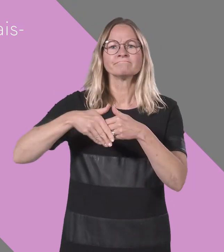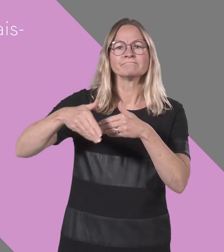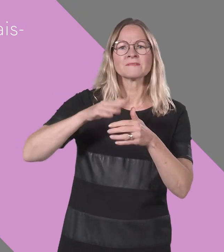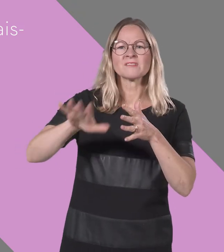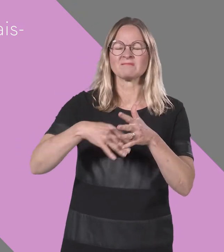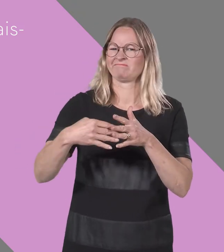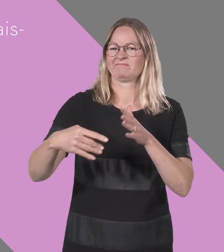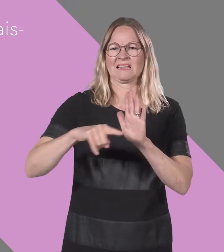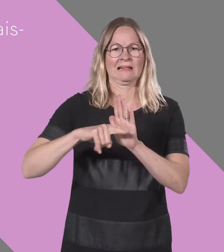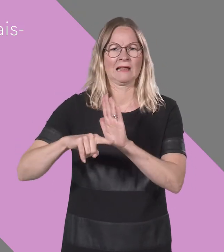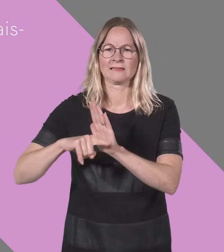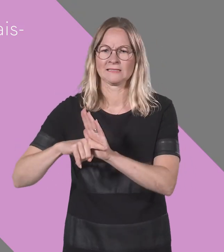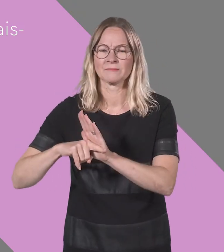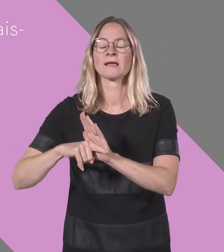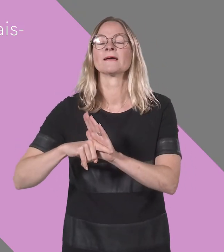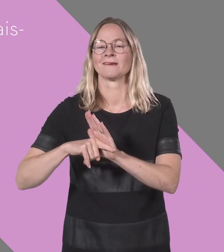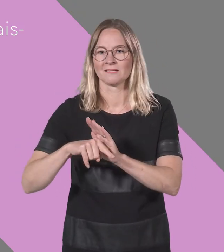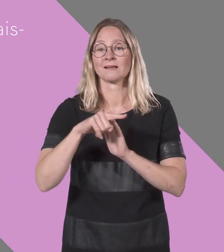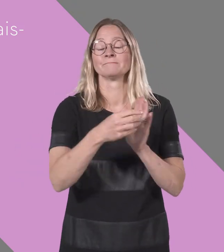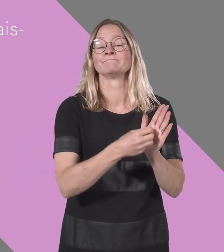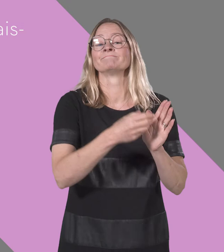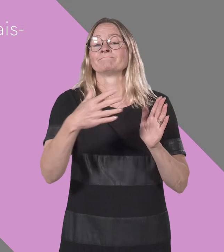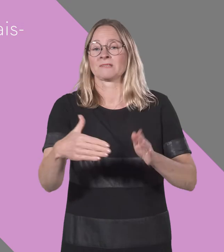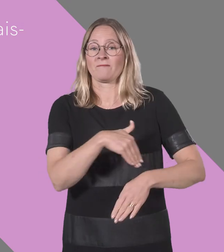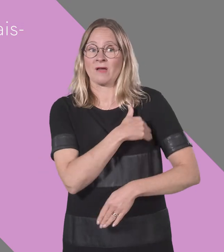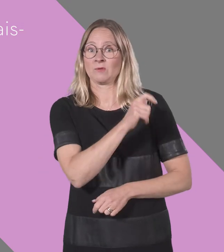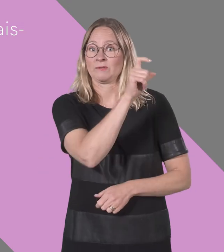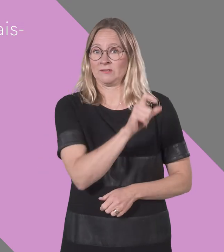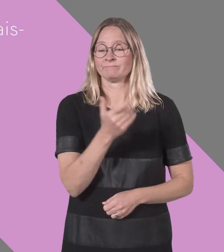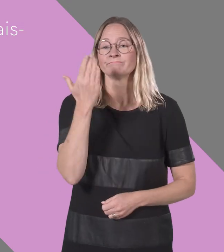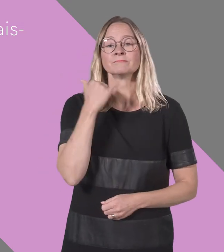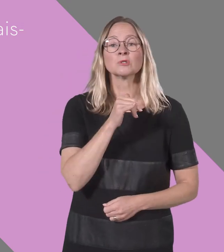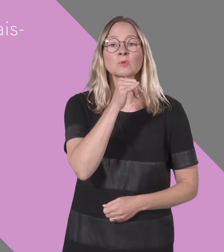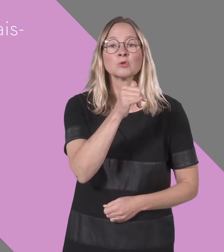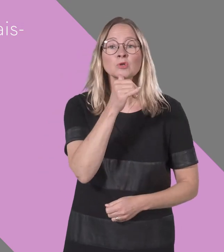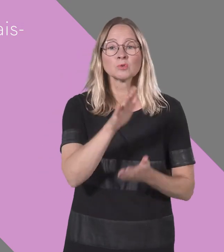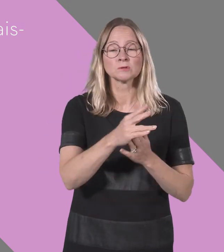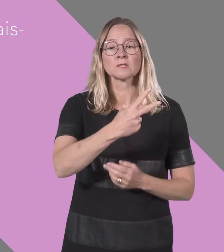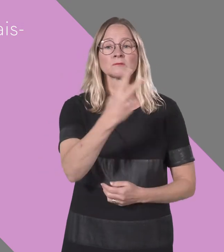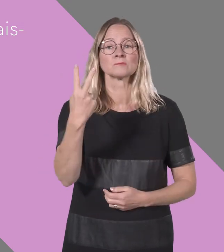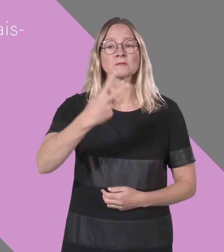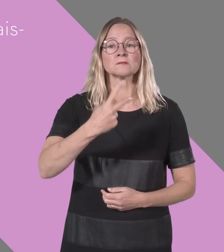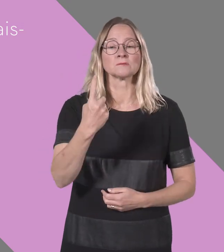negatiivisesta suhtautumisesta viittomakieleen. Tämän seurauksena valtuutettu lähetti huhtikuussa 2021 -